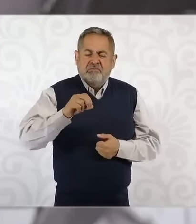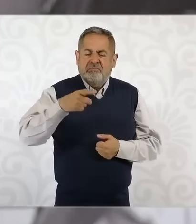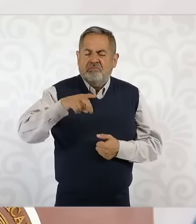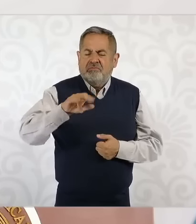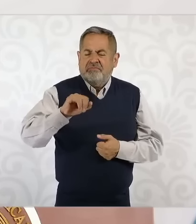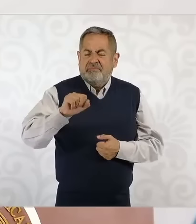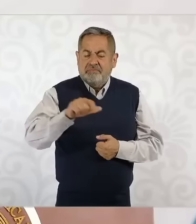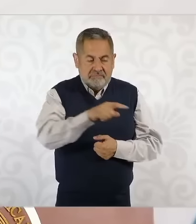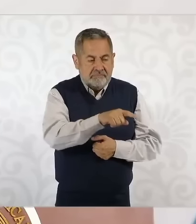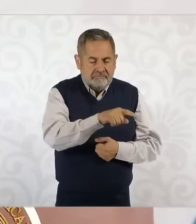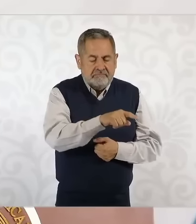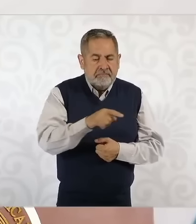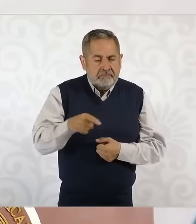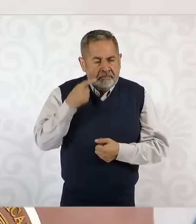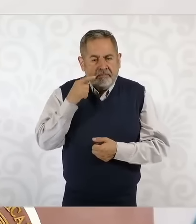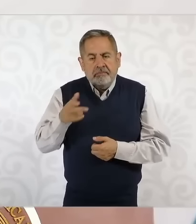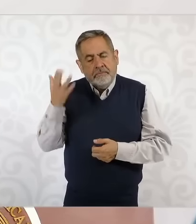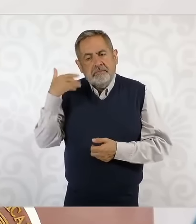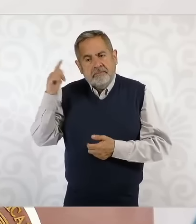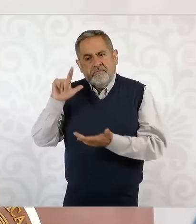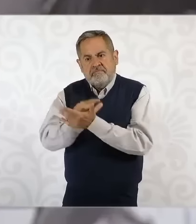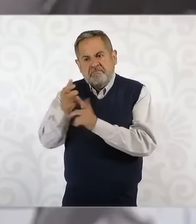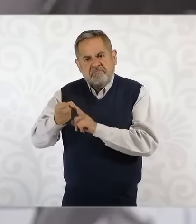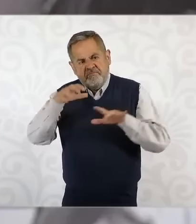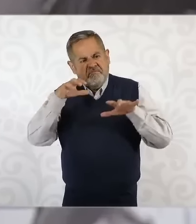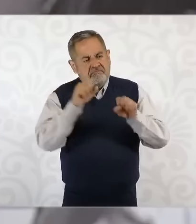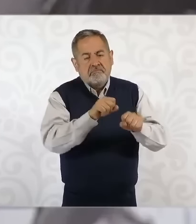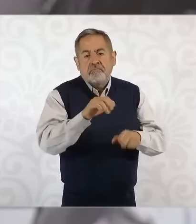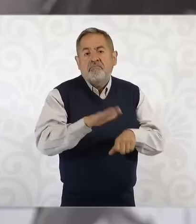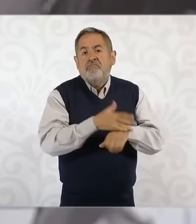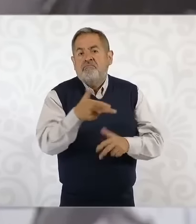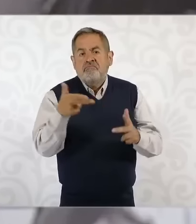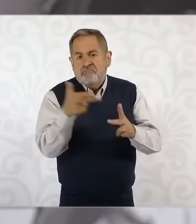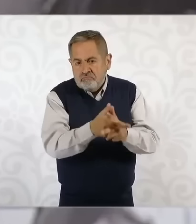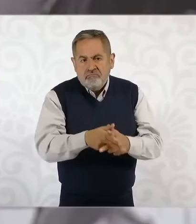con orden de aprensión por homicidio y delitos contra la salud. También buscado por la Fiscalía